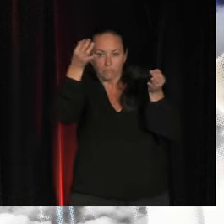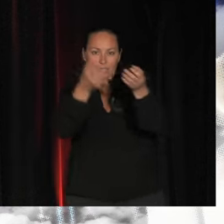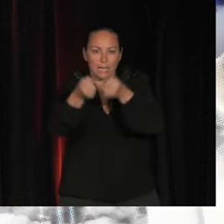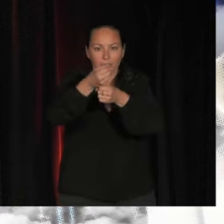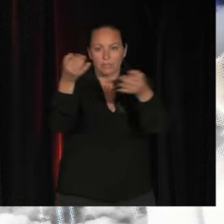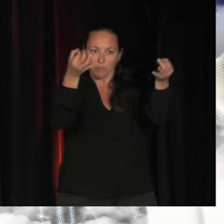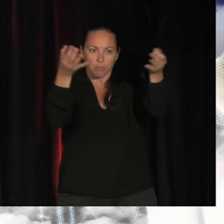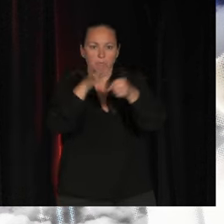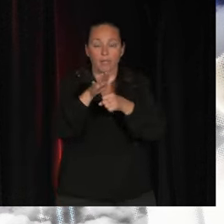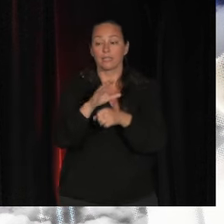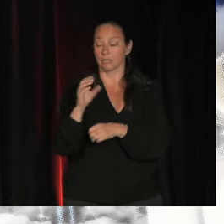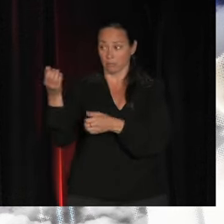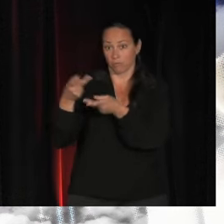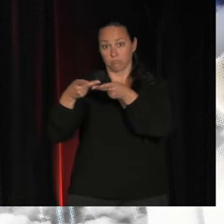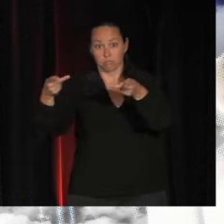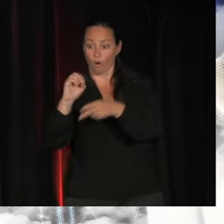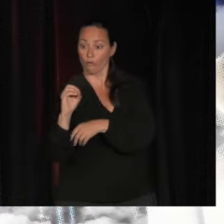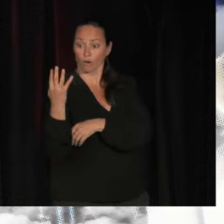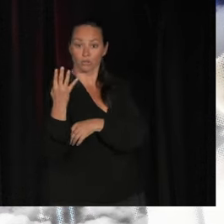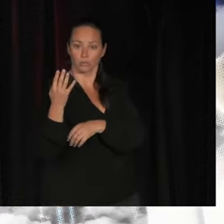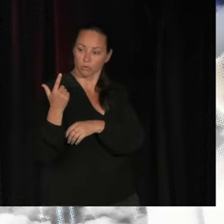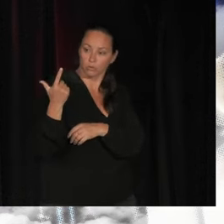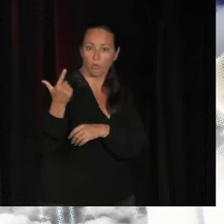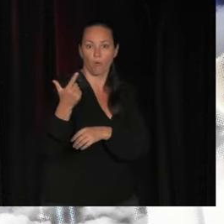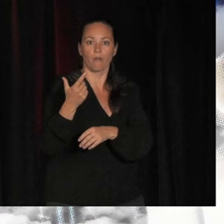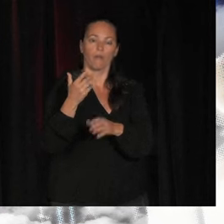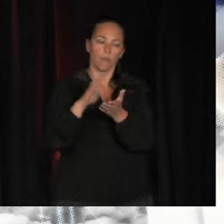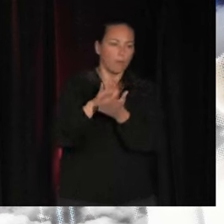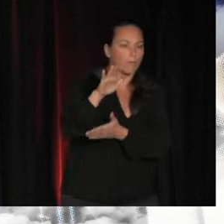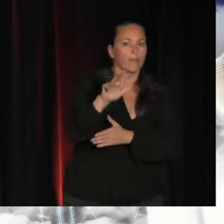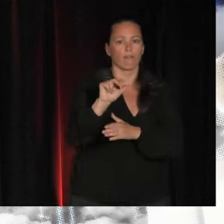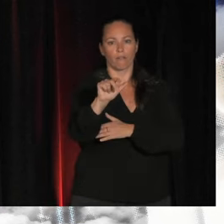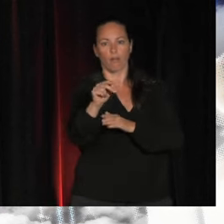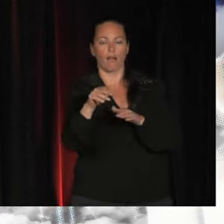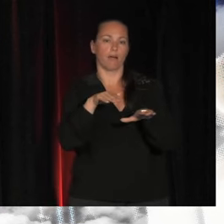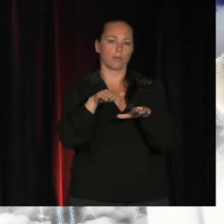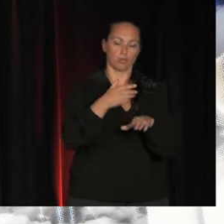faisaient un Overwatch 2, sur la promesse de faire un mode solo avec tous ces personnages qu'on allait pouvoir incarner dans un